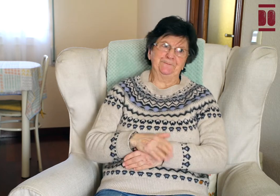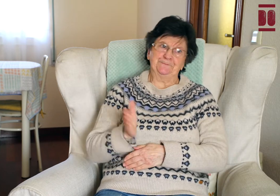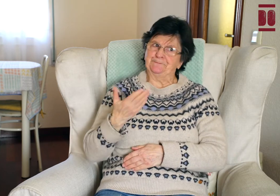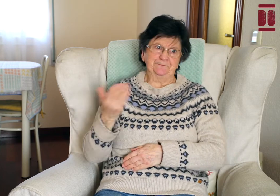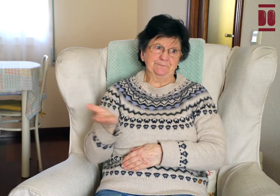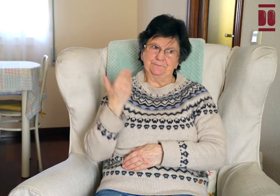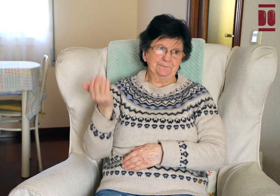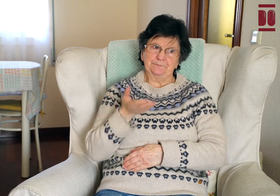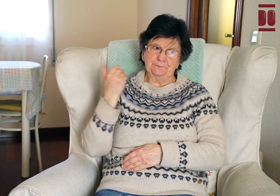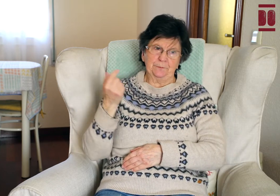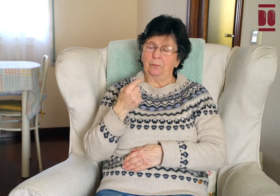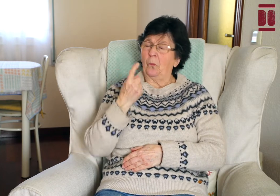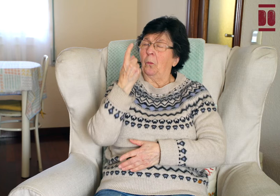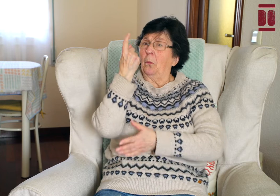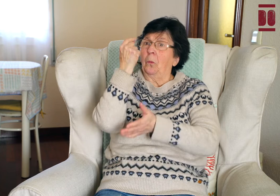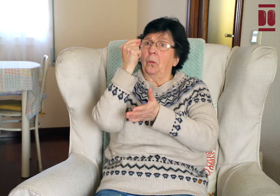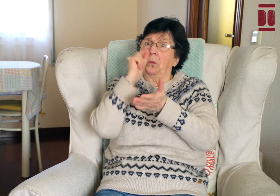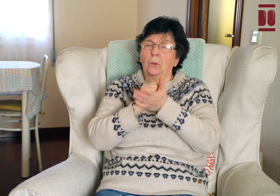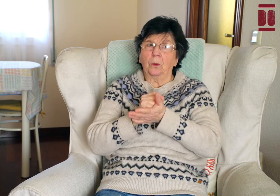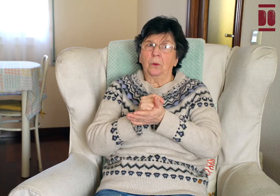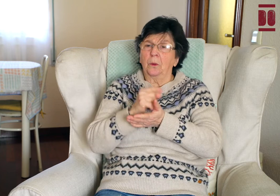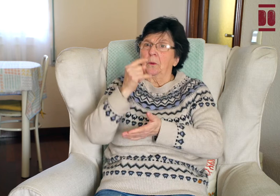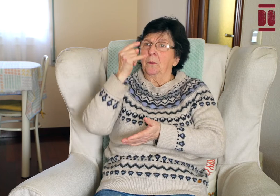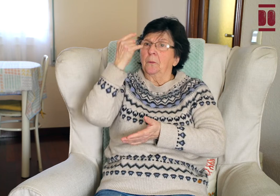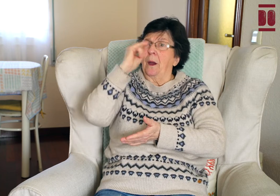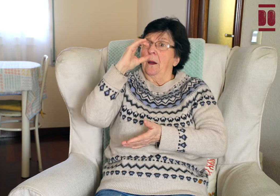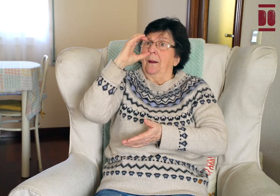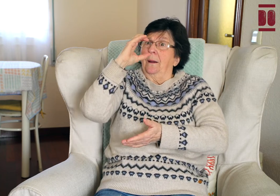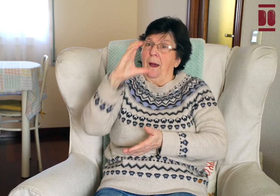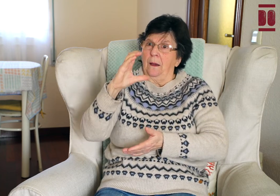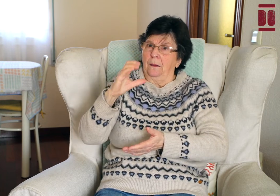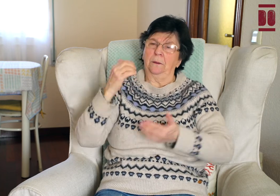Y la monja, negando con la cabeza, me obligaba a continuar. Hasta que un día me salió bien la "C" de "vaca".